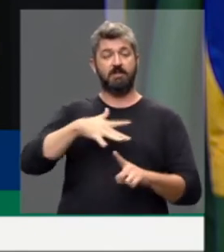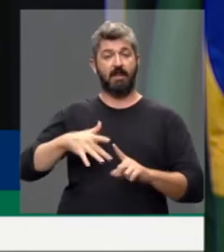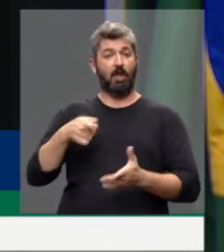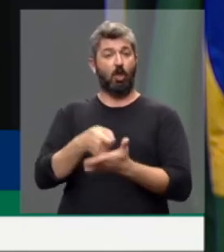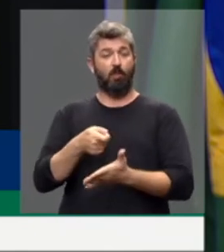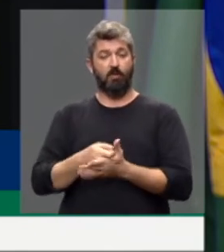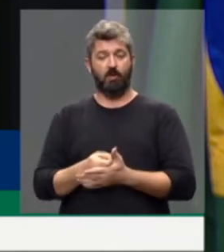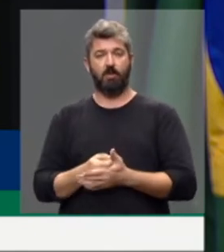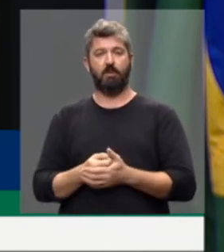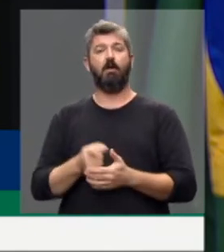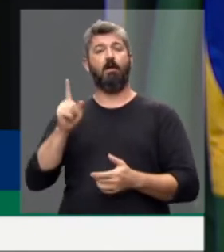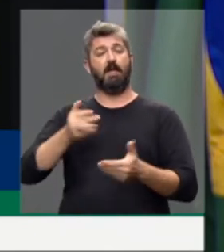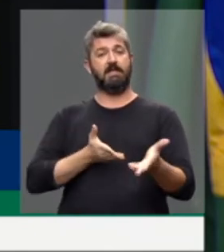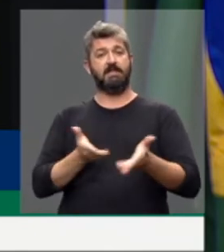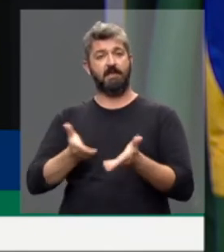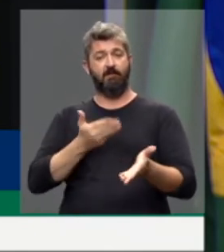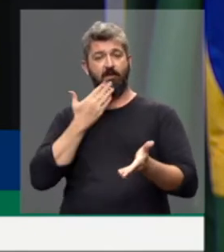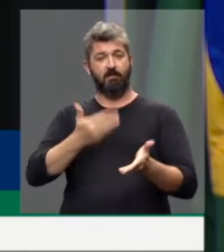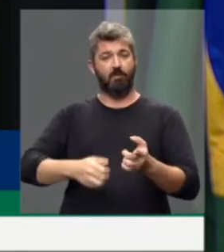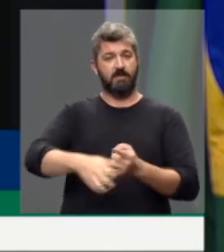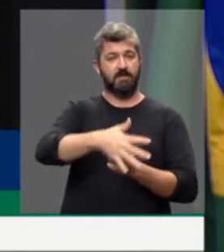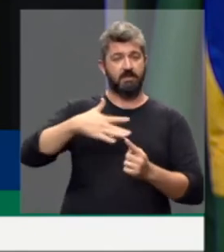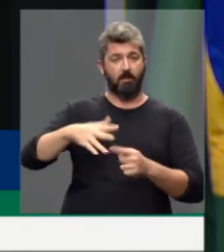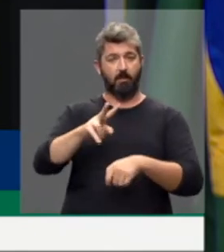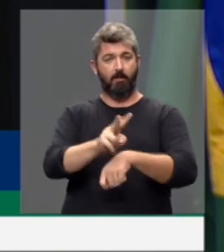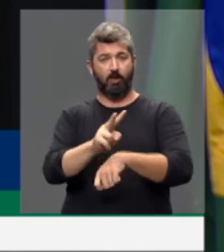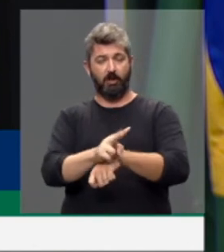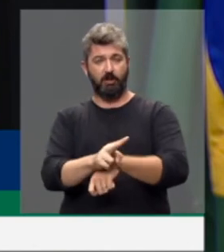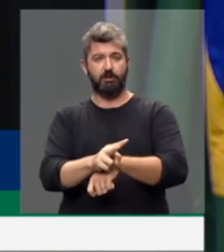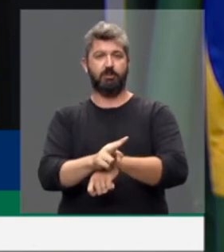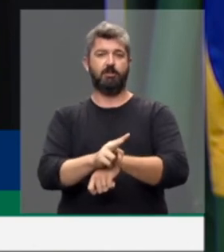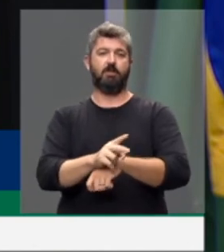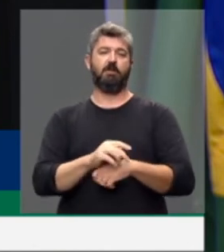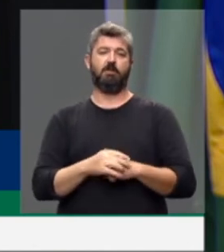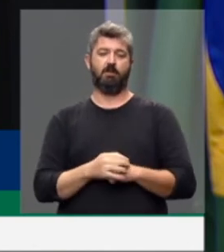BLICO, O POLICIAL MILITAR, O POLÍCIA CIVIL, ELE EXISTE POR UMA IMPOSIÇÃO DA SOCIEDADE,